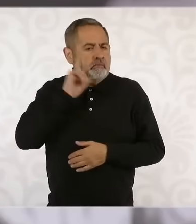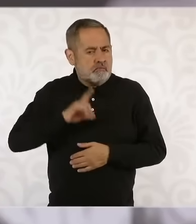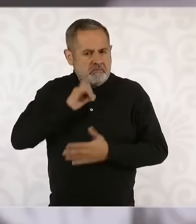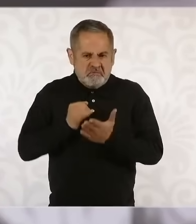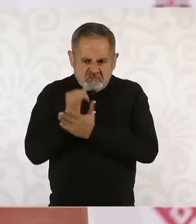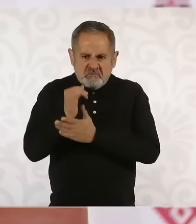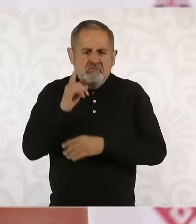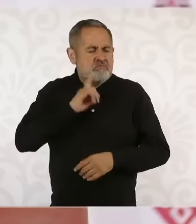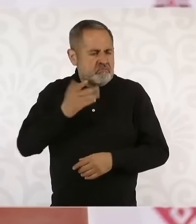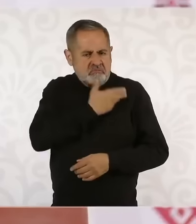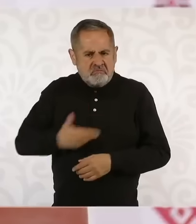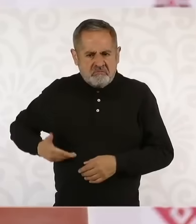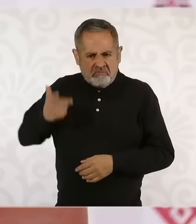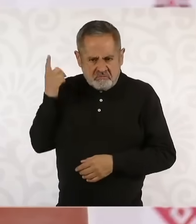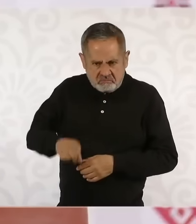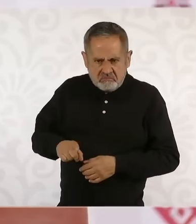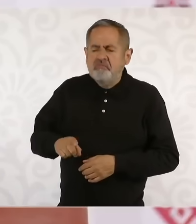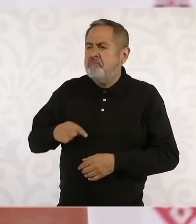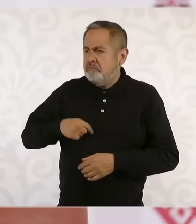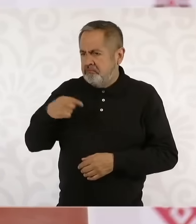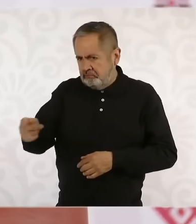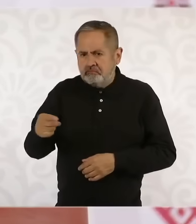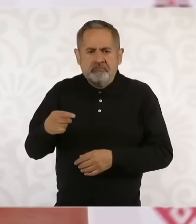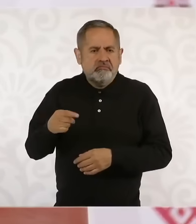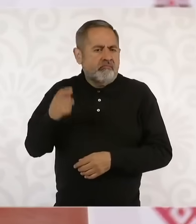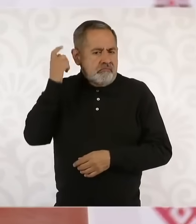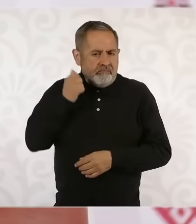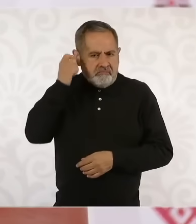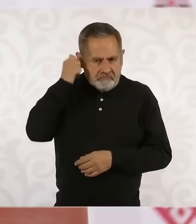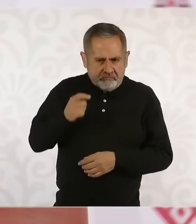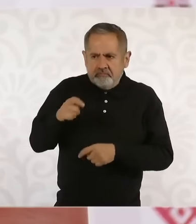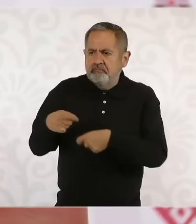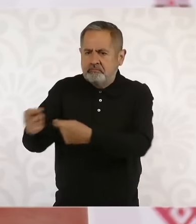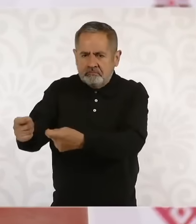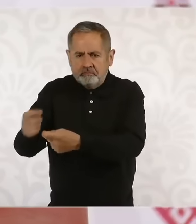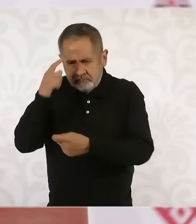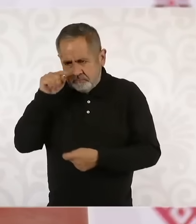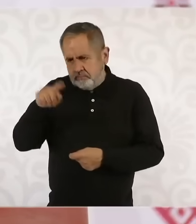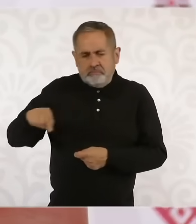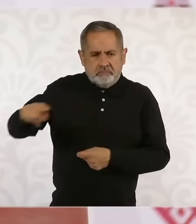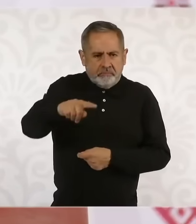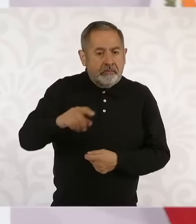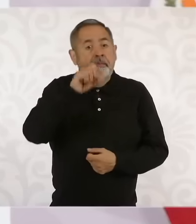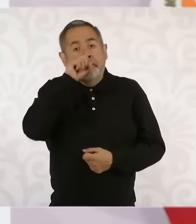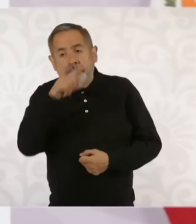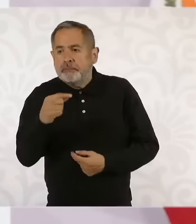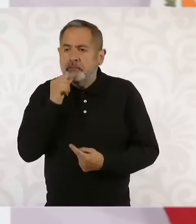avanzamos en este sistema y tiene que ver también con toda la atención a las niñas y a los niños.